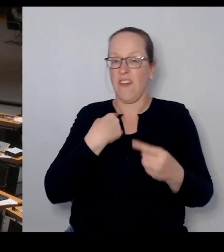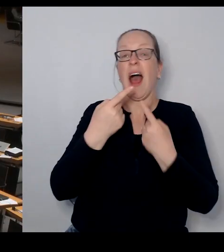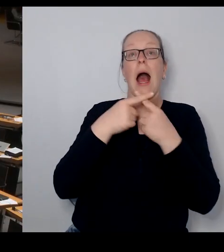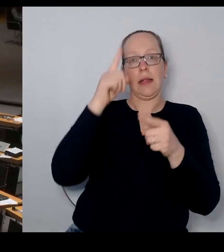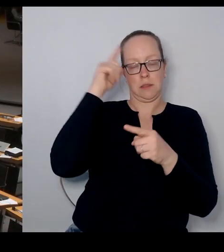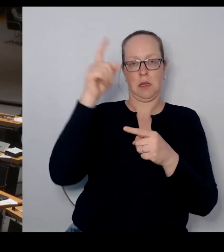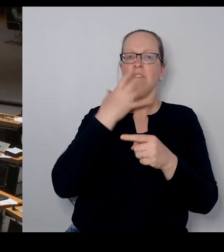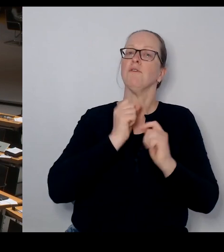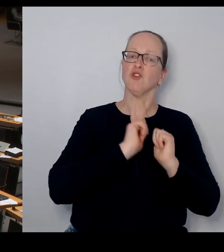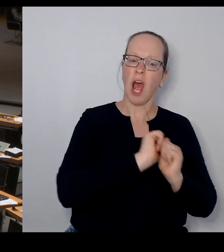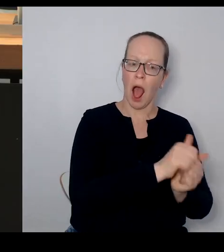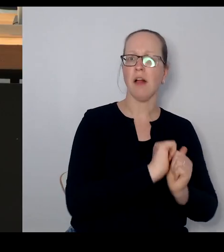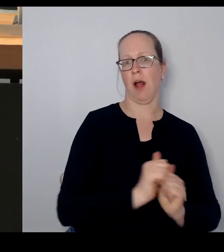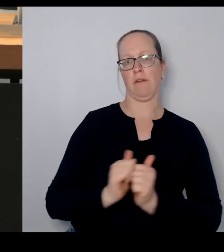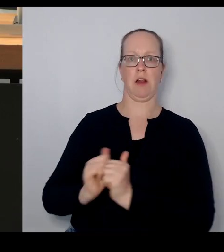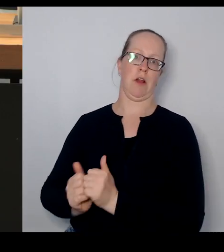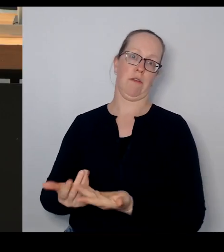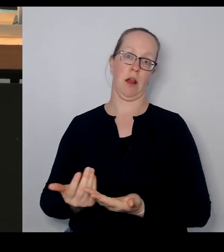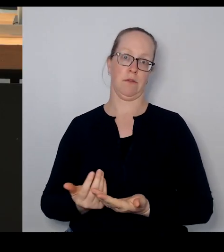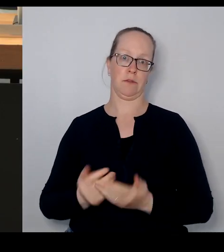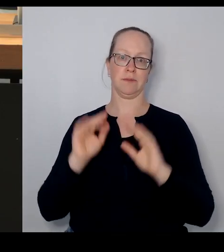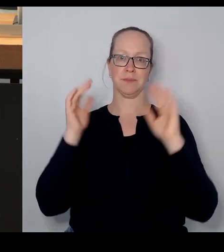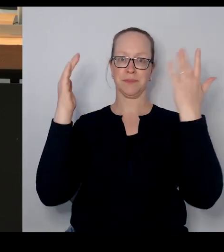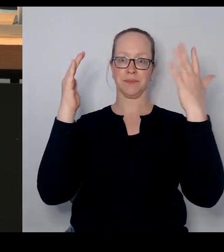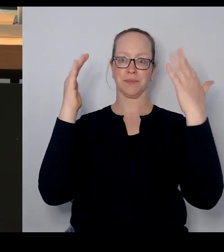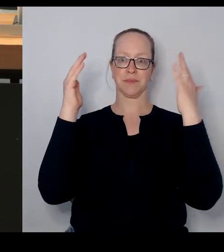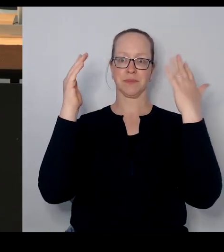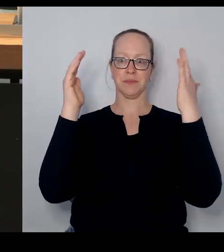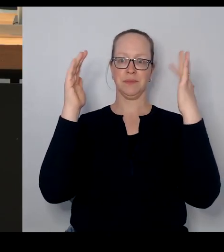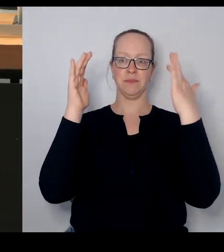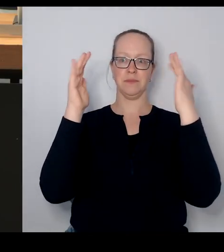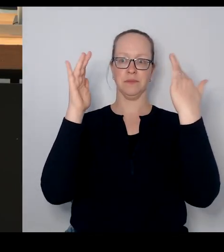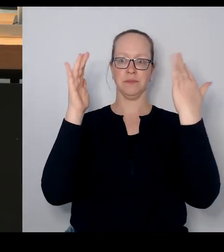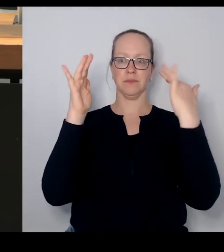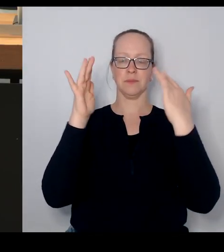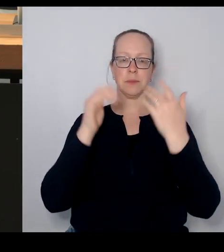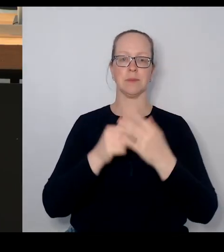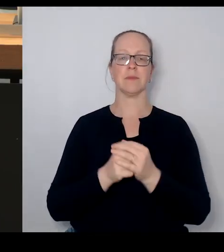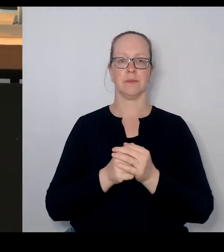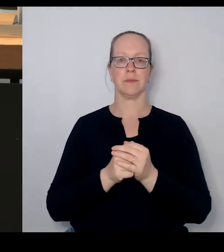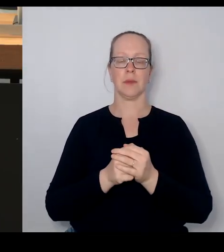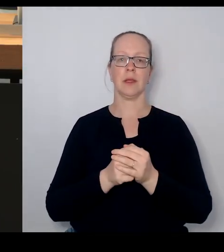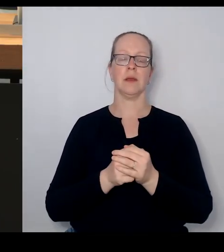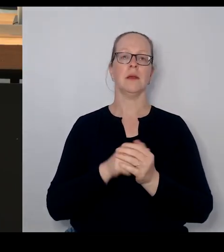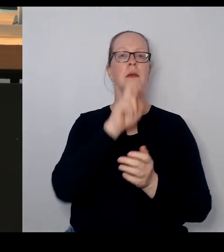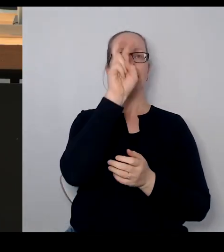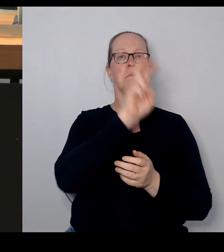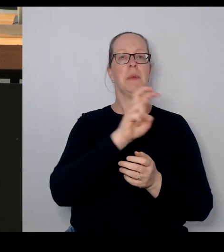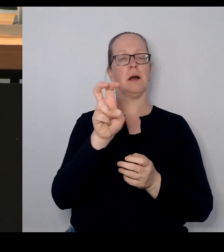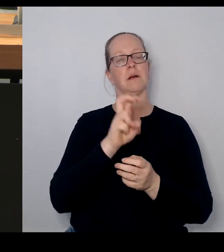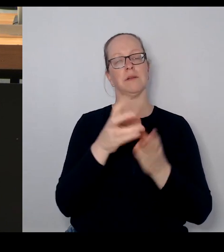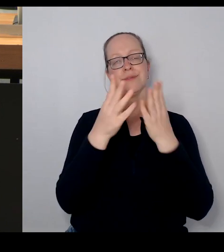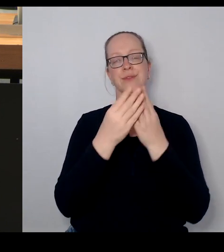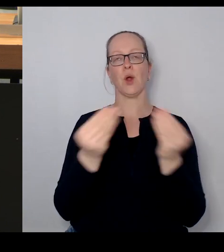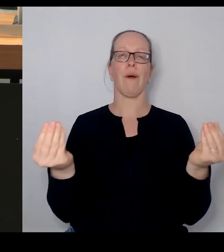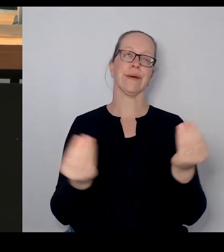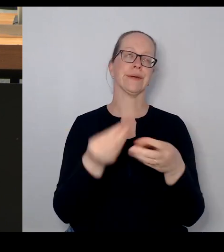Das ist ein ganz trockener Paragraph. Ich habe das gesagt, Kann man alles nachlesen. Das ist ein Sonderparagraph. Warum braucht man Sonderparagraphen?